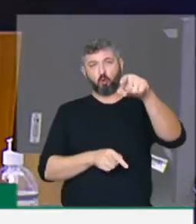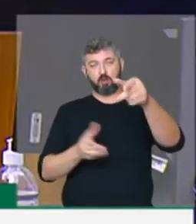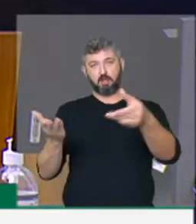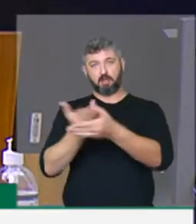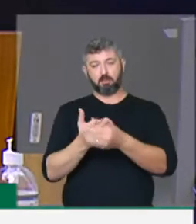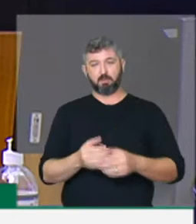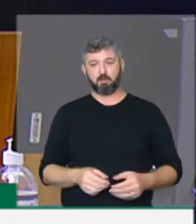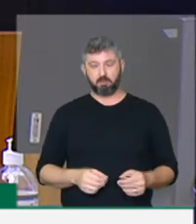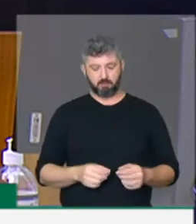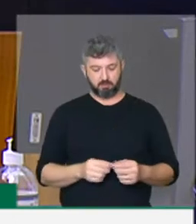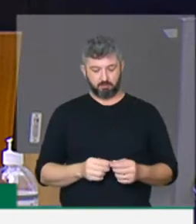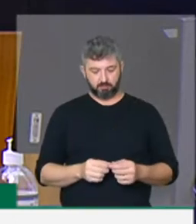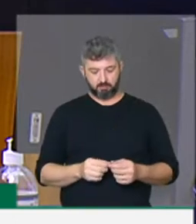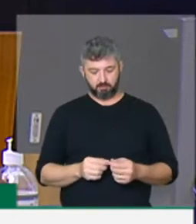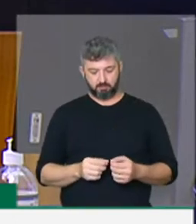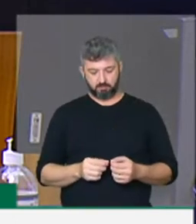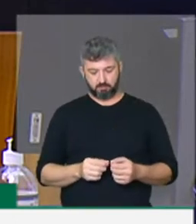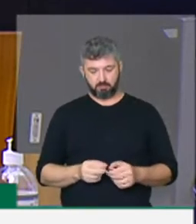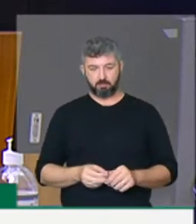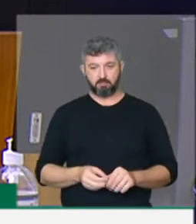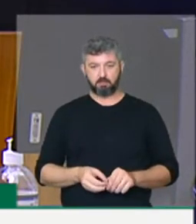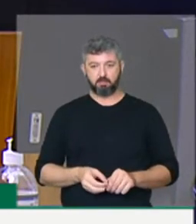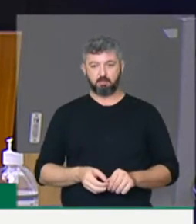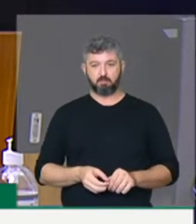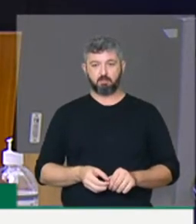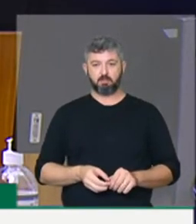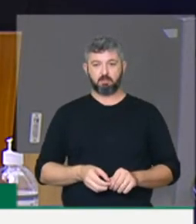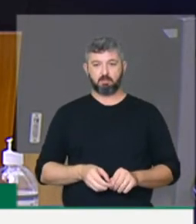FAVOR. -- [PRESIDENTE]: PARA FALAR CONTRA, DEPUTADO...